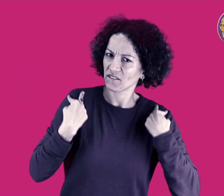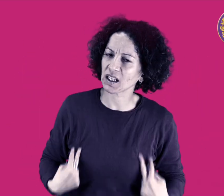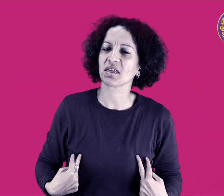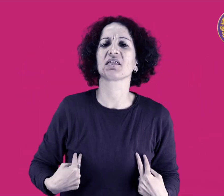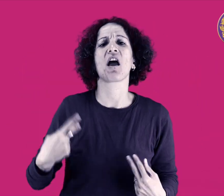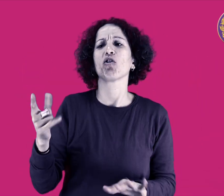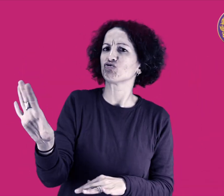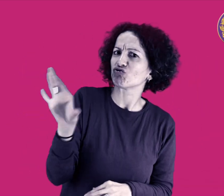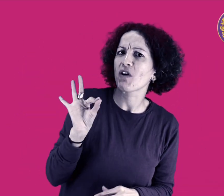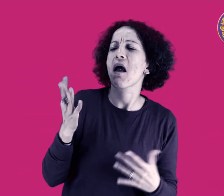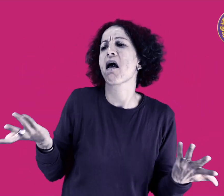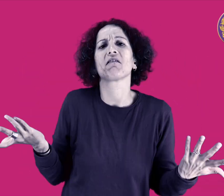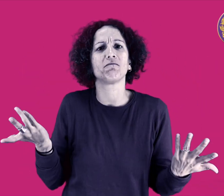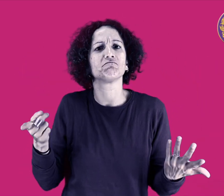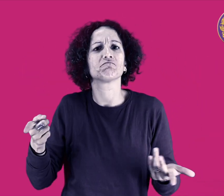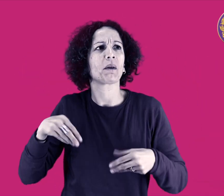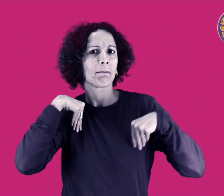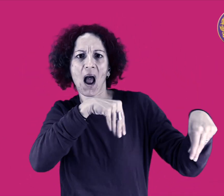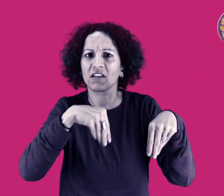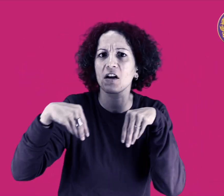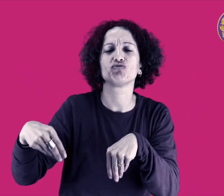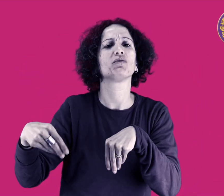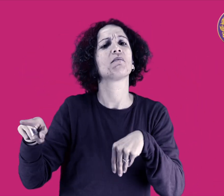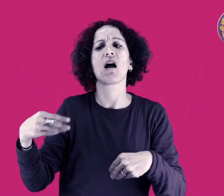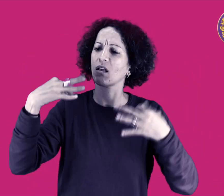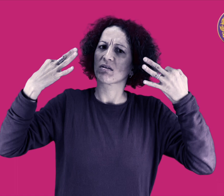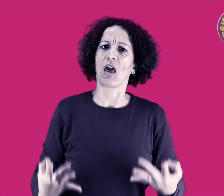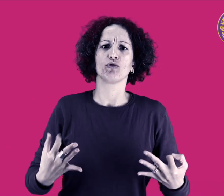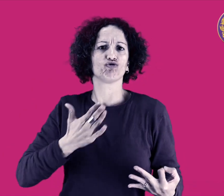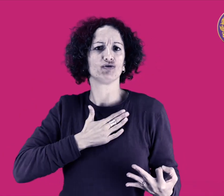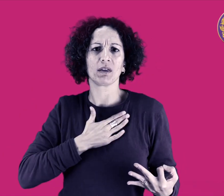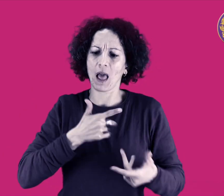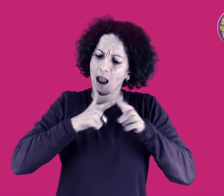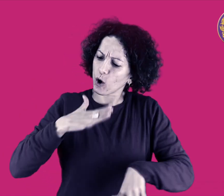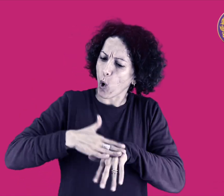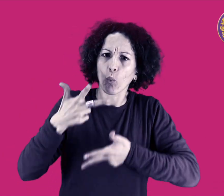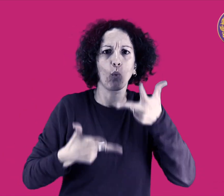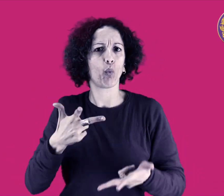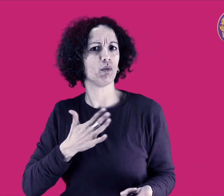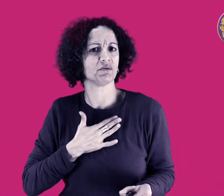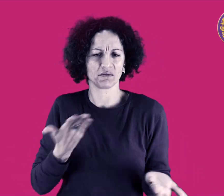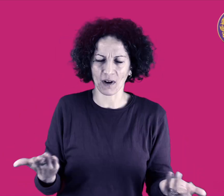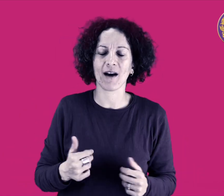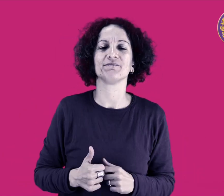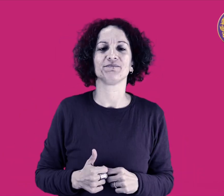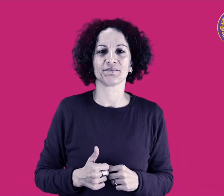quelli della libertà di scelta di vita, di partecipazione, autodeterminazione e di usare la propria lingua.